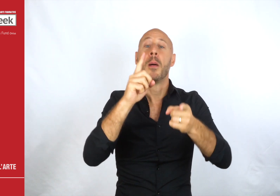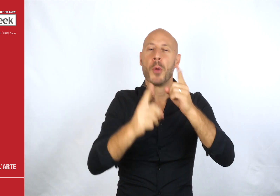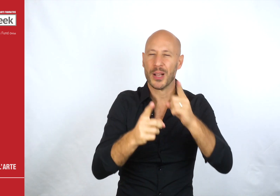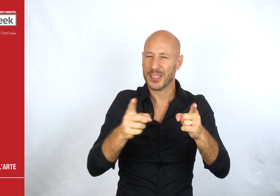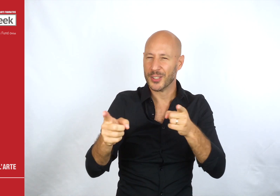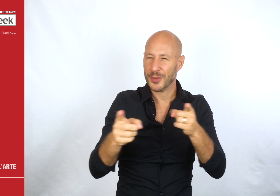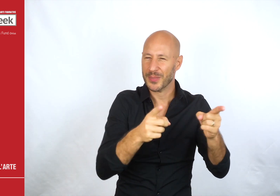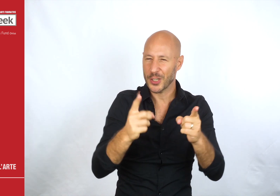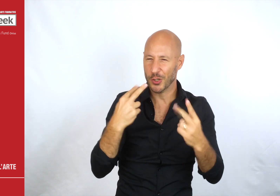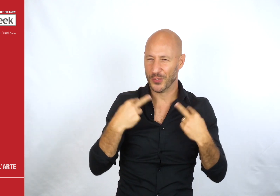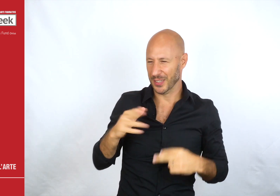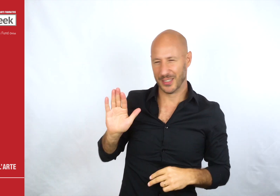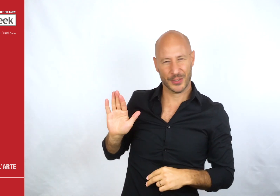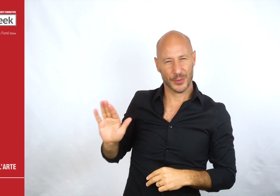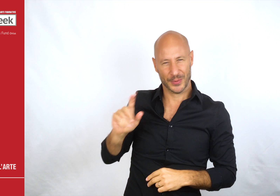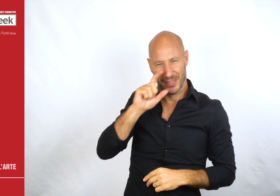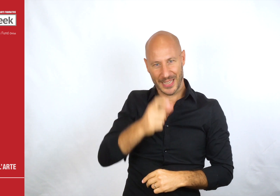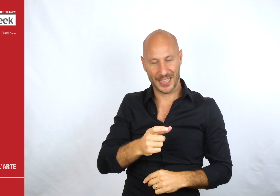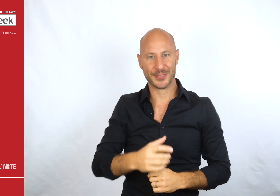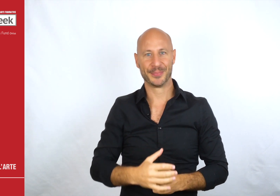e alle vicende politiche dell’epoca in cui visse Dante.